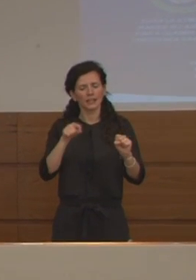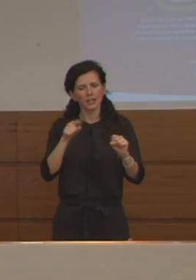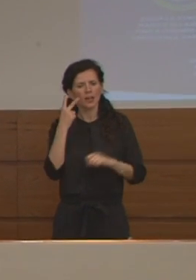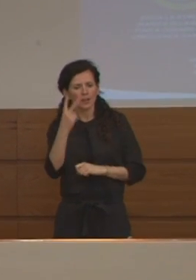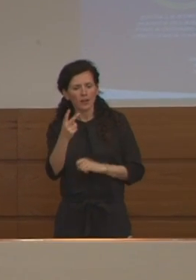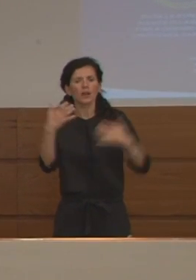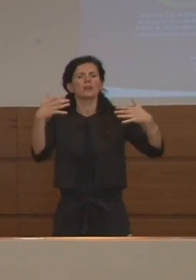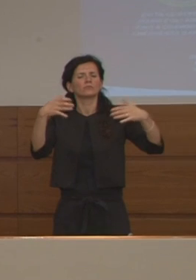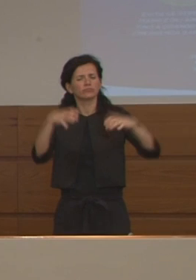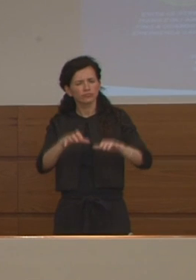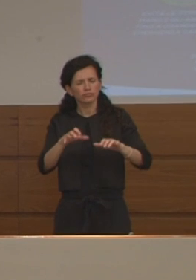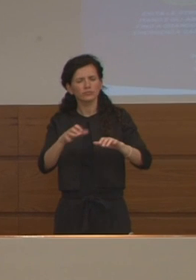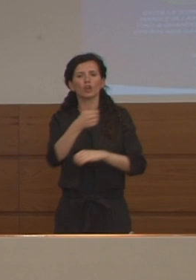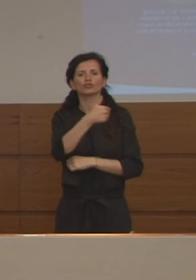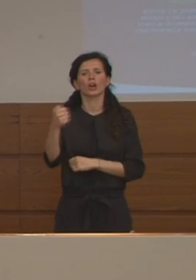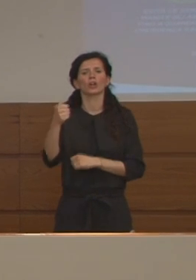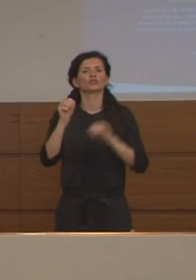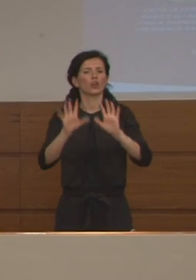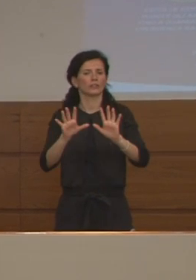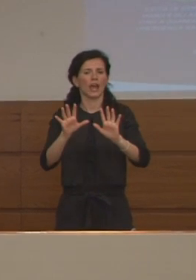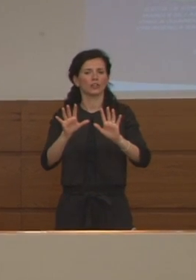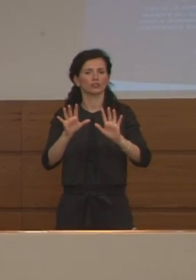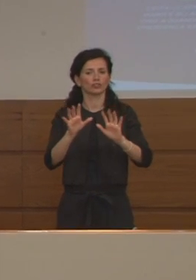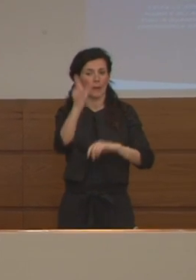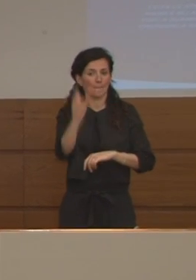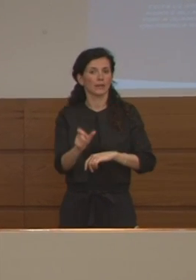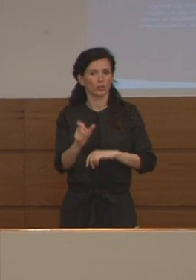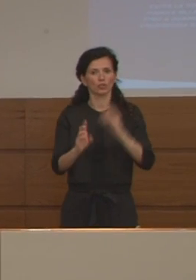diminuzione di 110 persone rispetto a ieri.